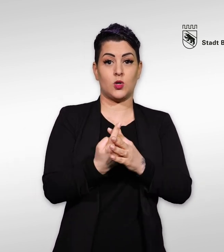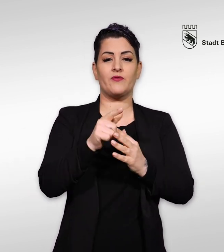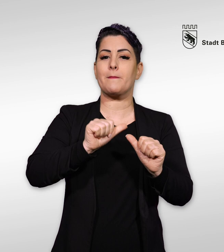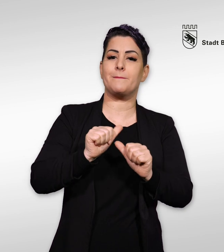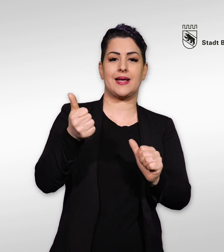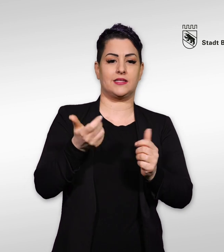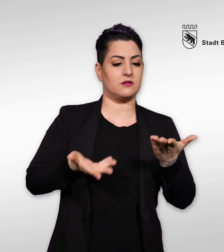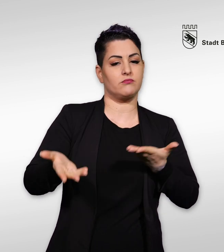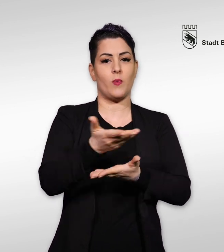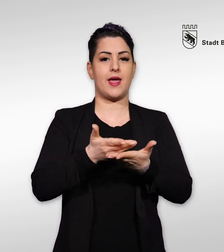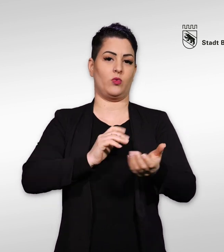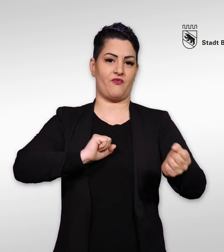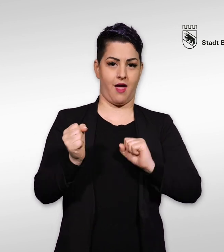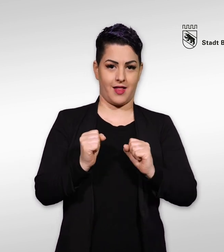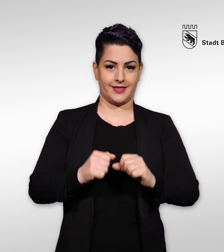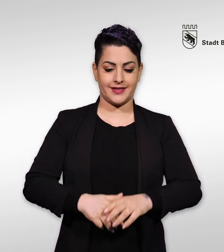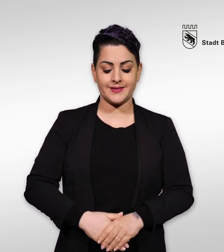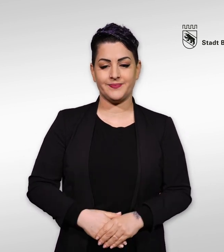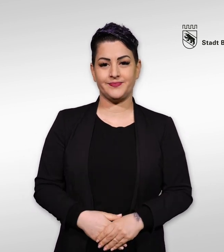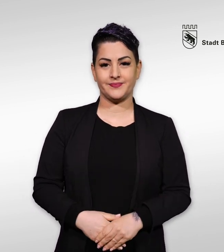wie Sie sich in einer Notsituation am besten verhalten.